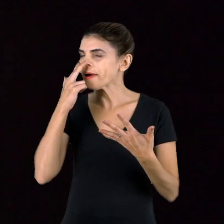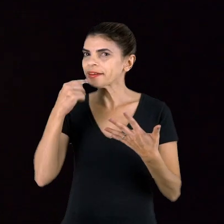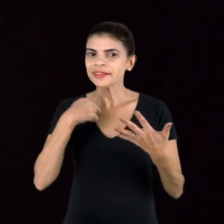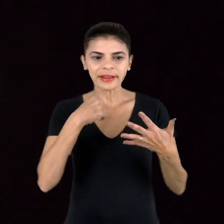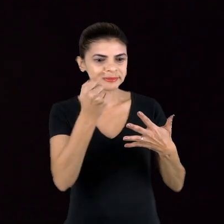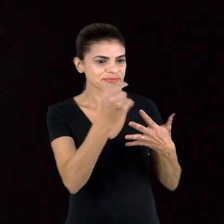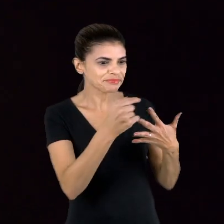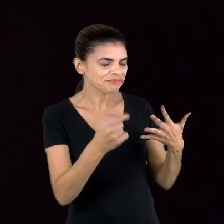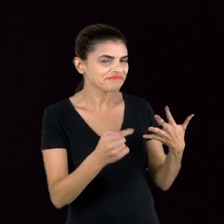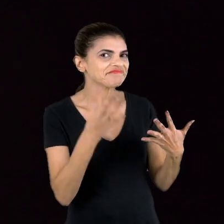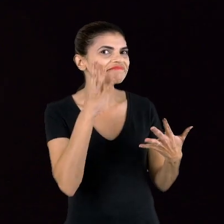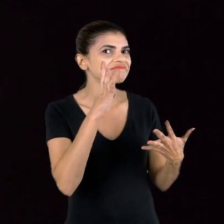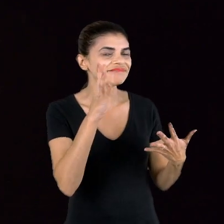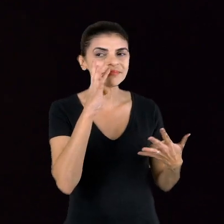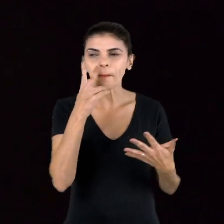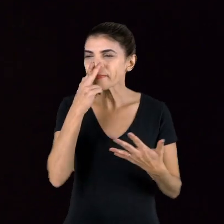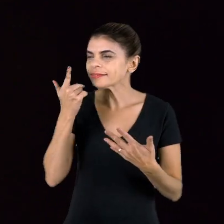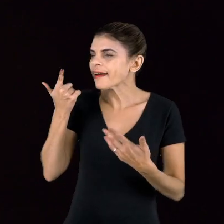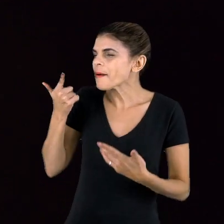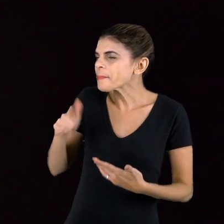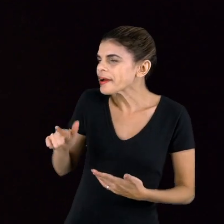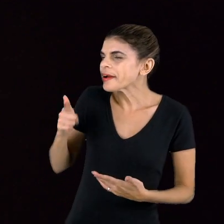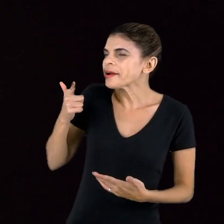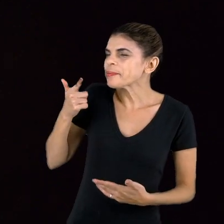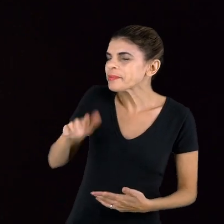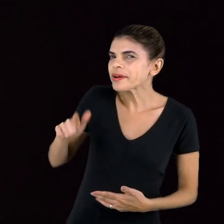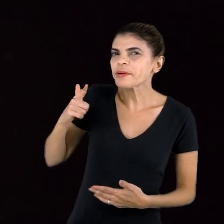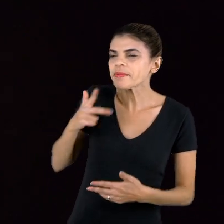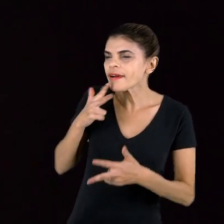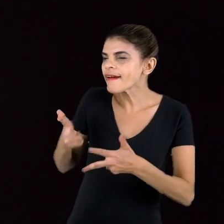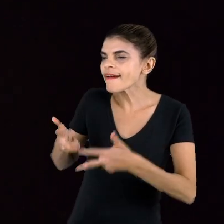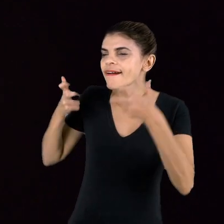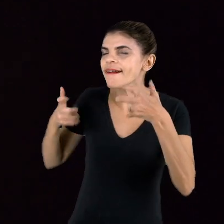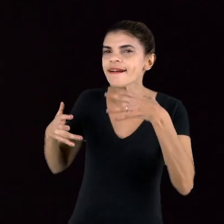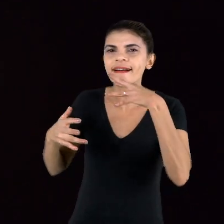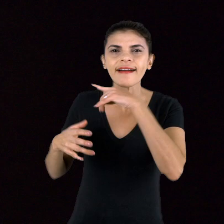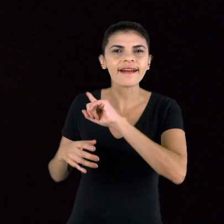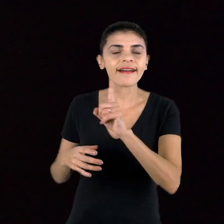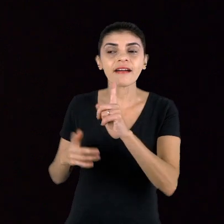Sim, e elas se repetem muito e a gente não repara, né? Porque é tão natural, né? - É.